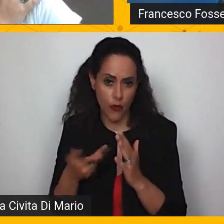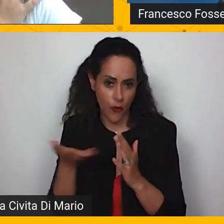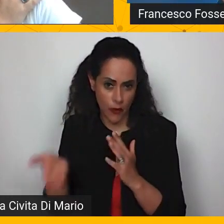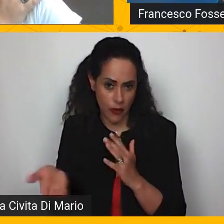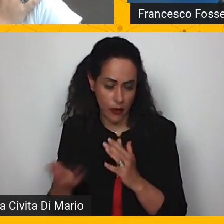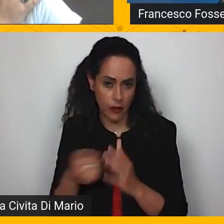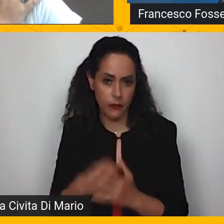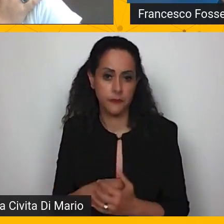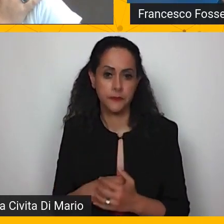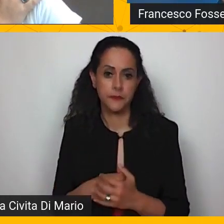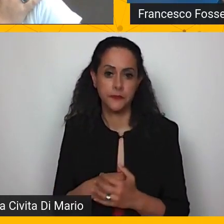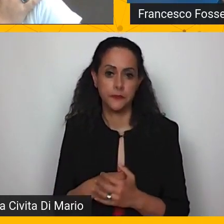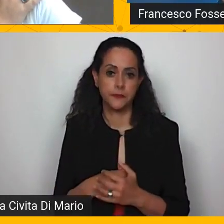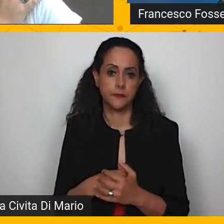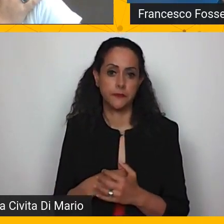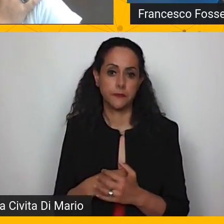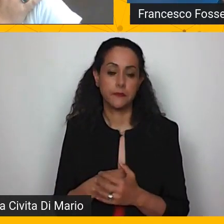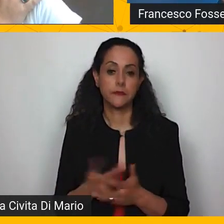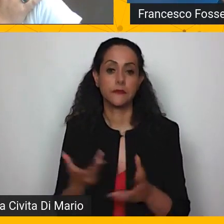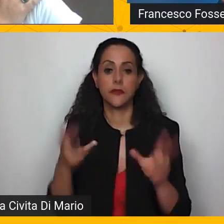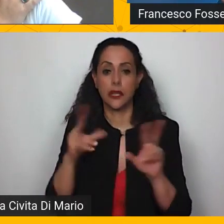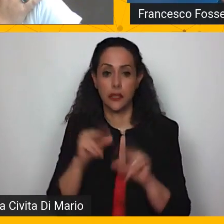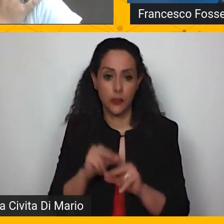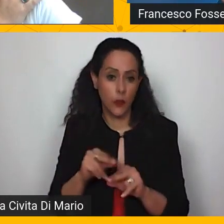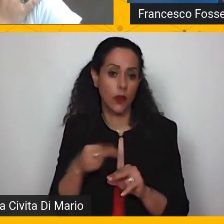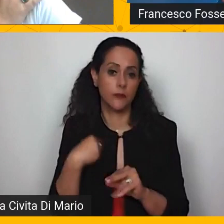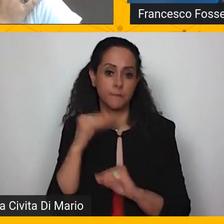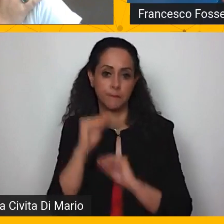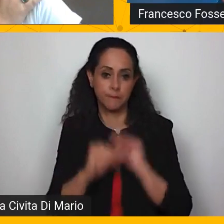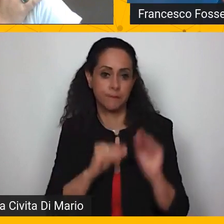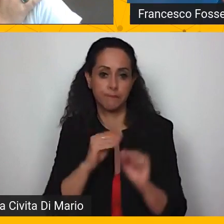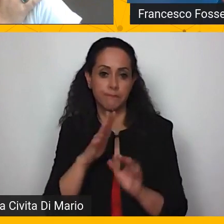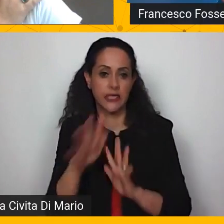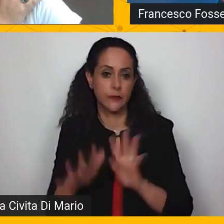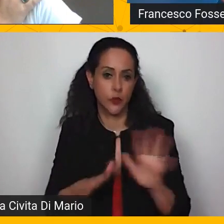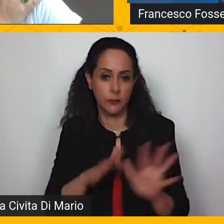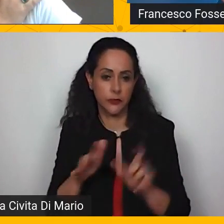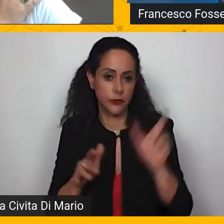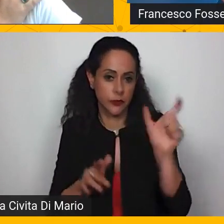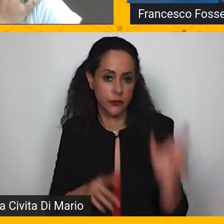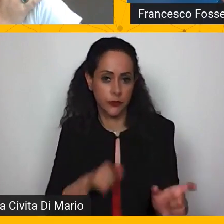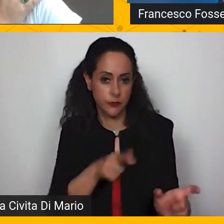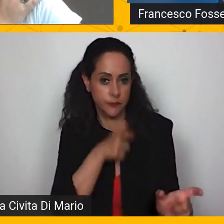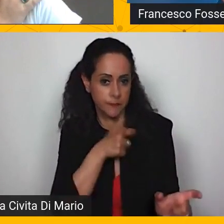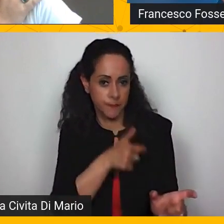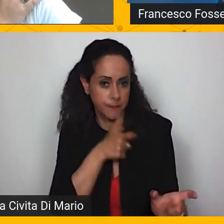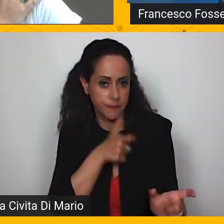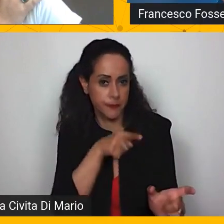qualche ora in più. Quindi di